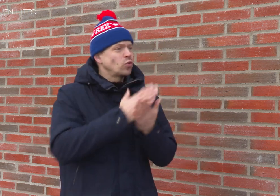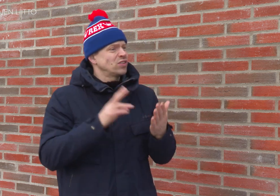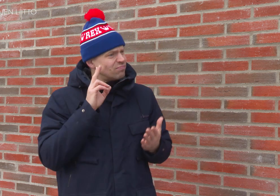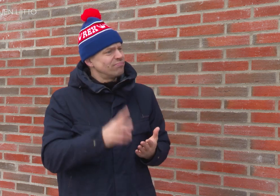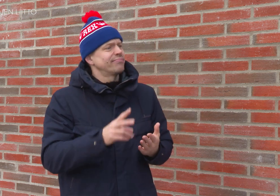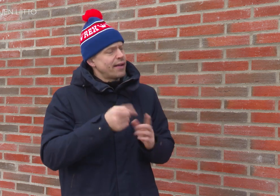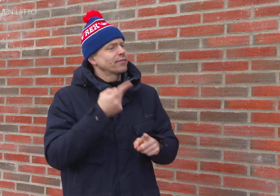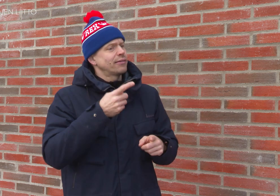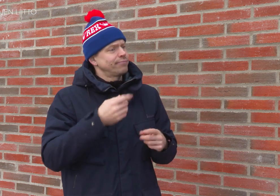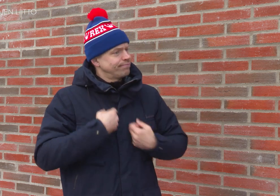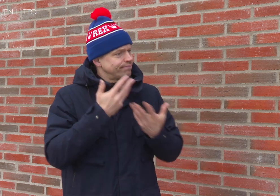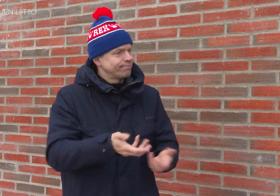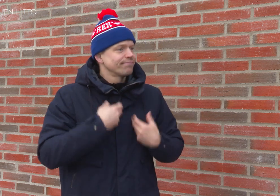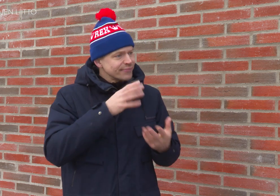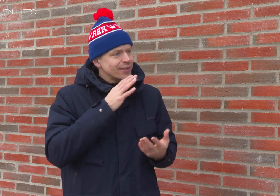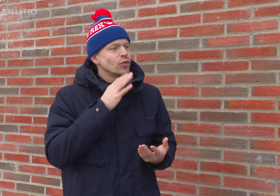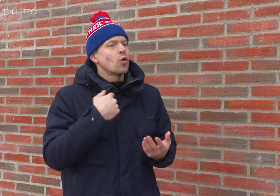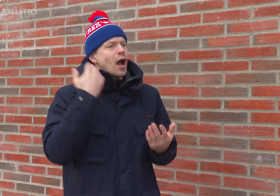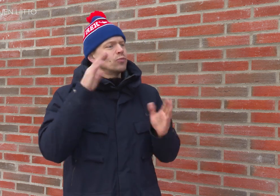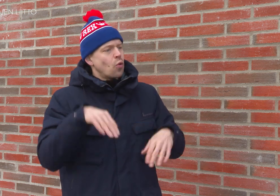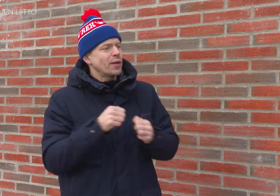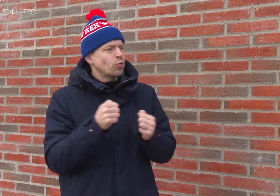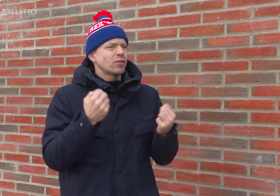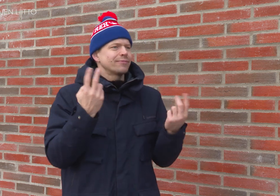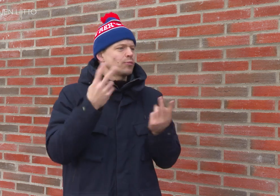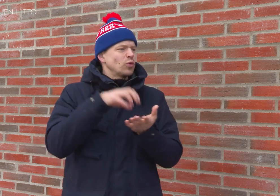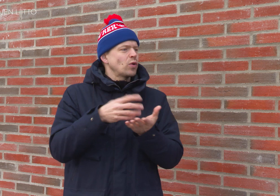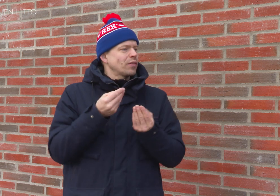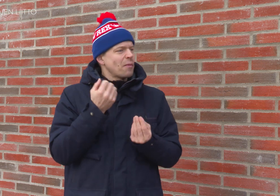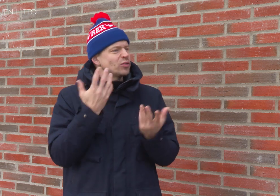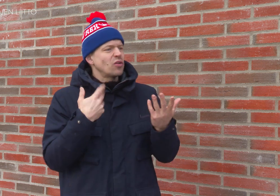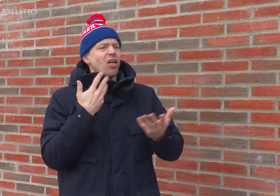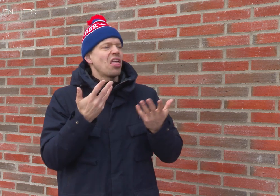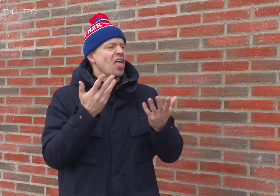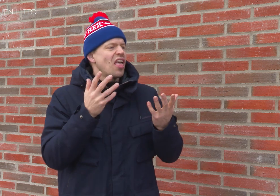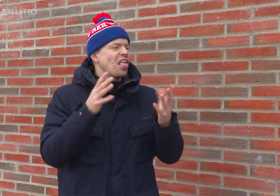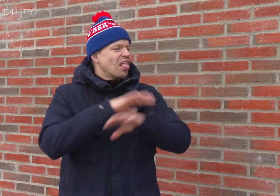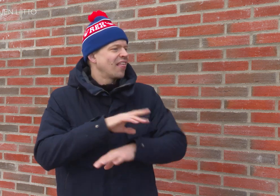ihan aitoihin avautumisiin menetetyistä mahdollisuuksista.